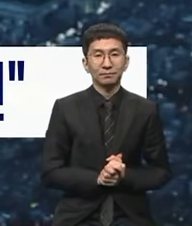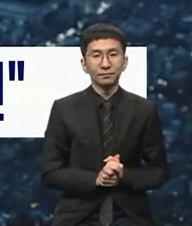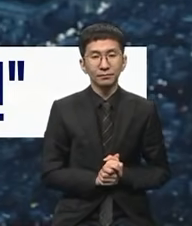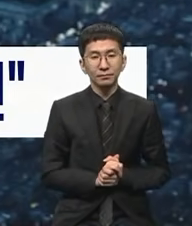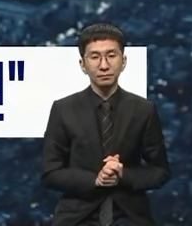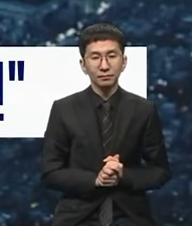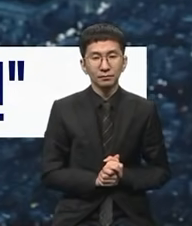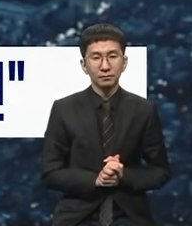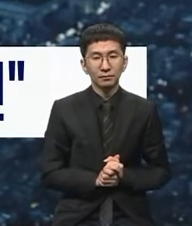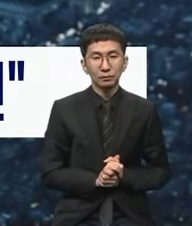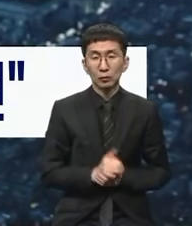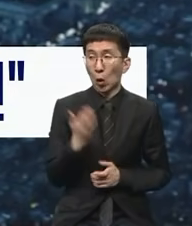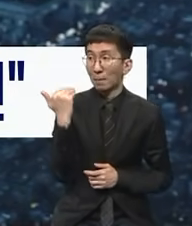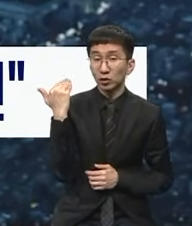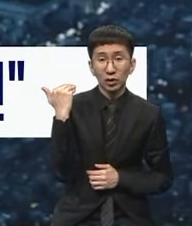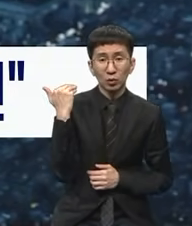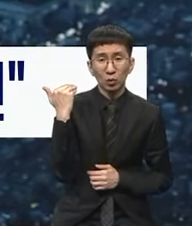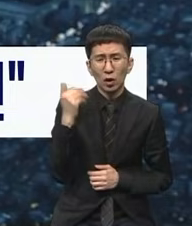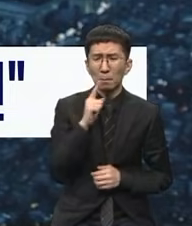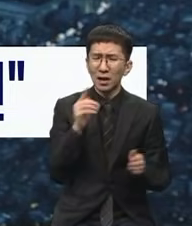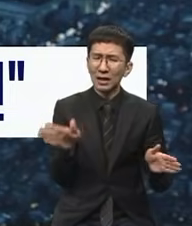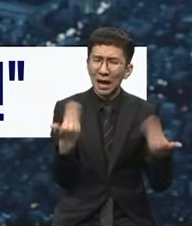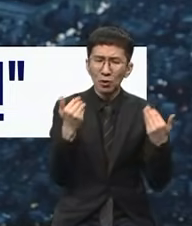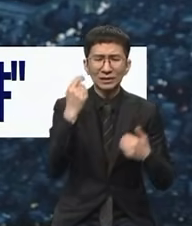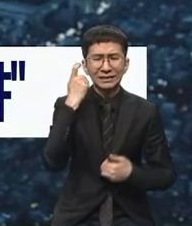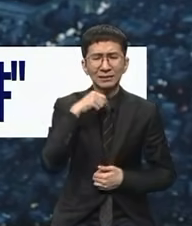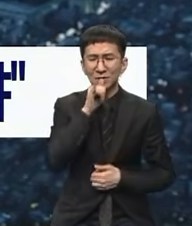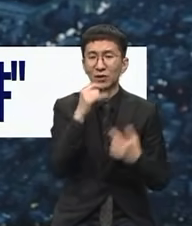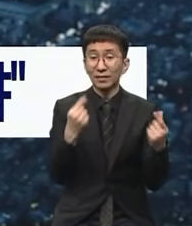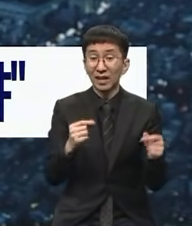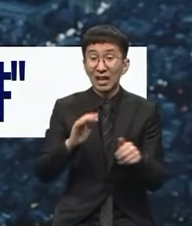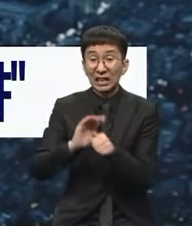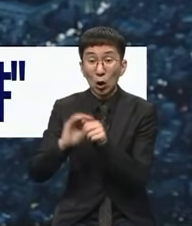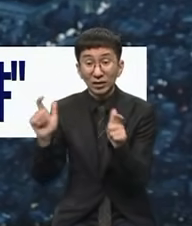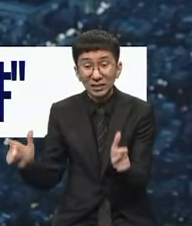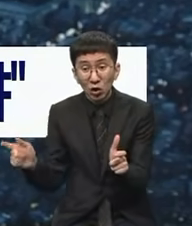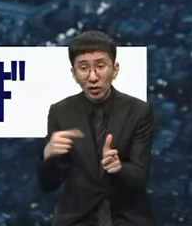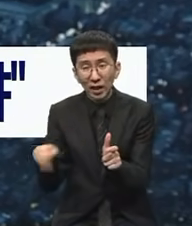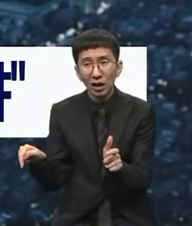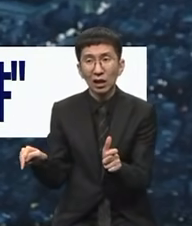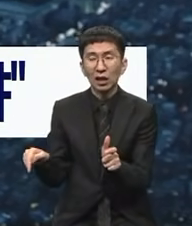최근에 몇 가지 그런 일들이 있죠. 영남 역차별